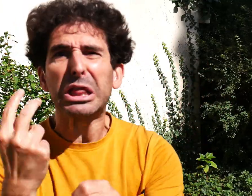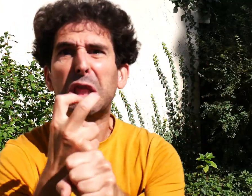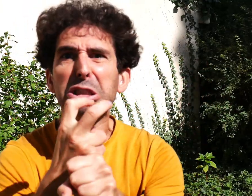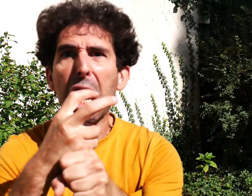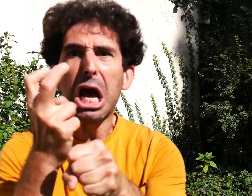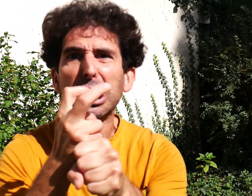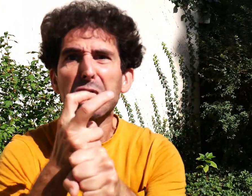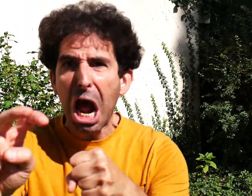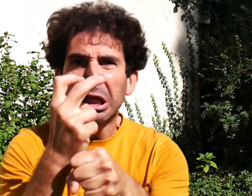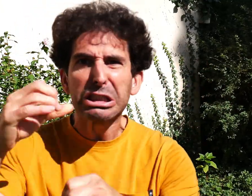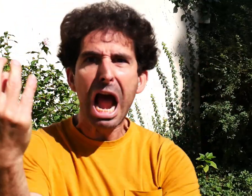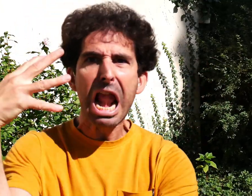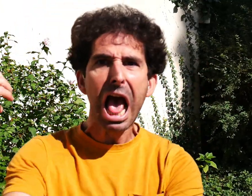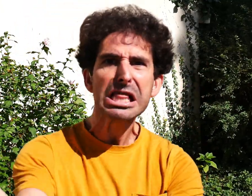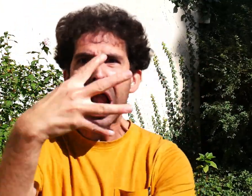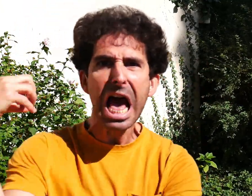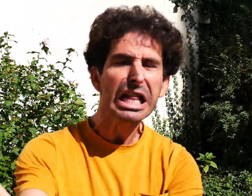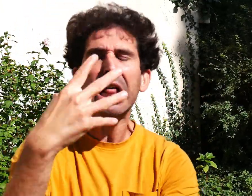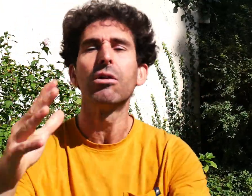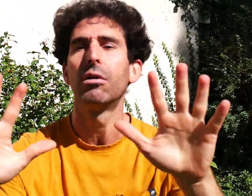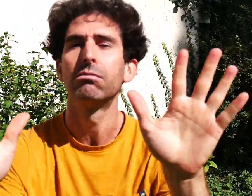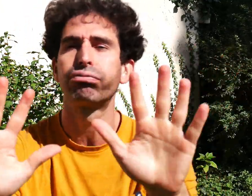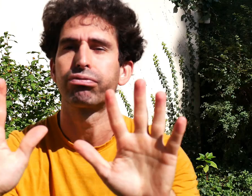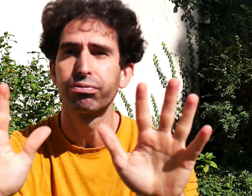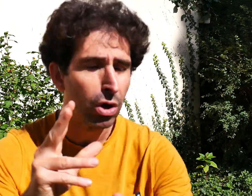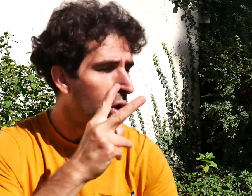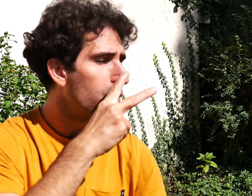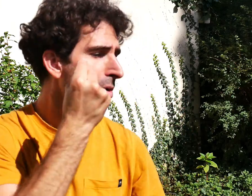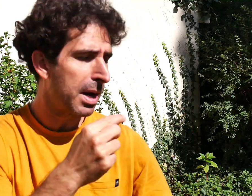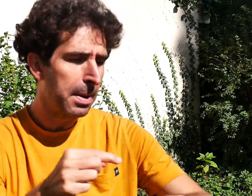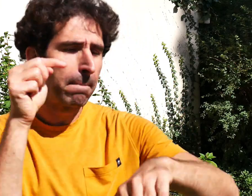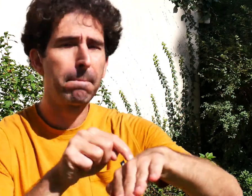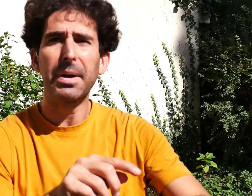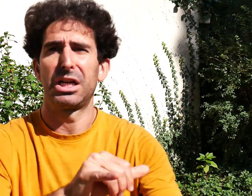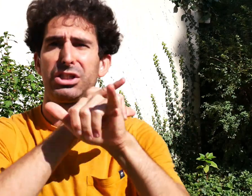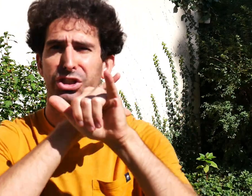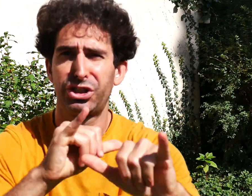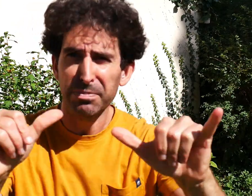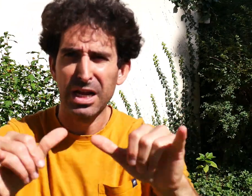Danger, danger, alerte, alerte, alerte ! Calmos, ils ne piquent jamais les humains.